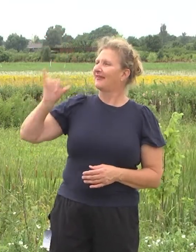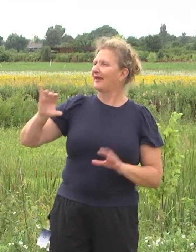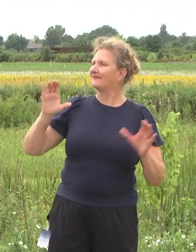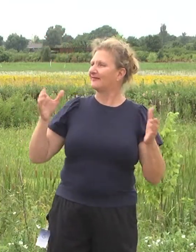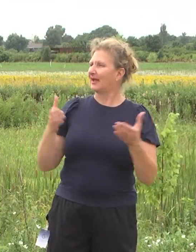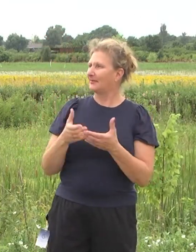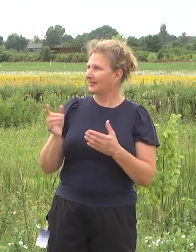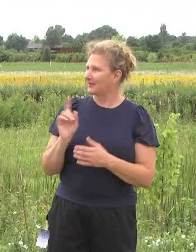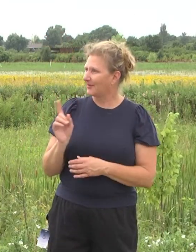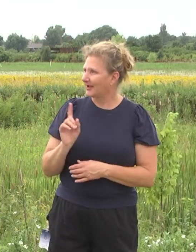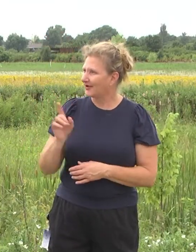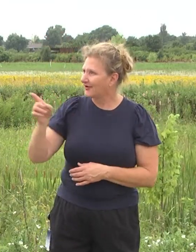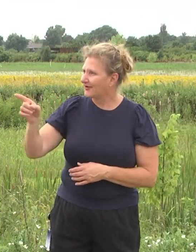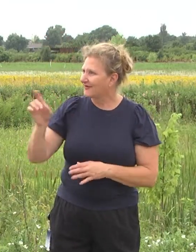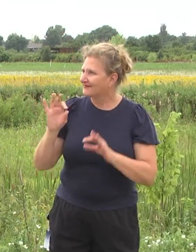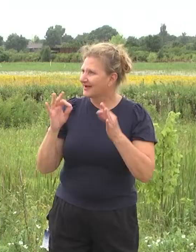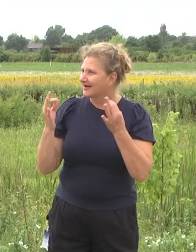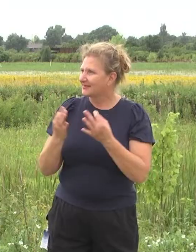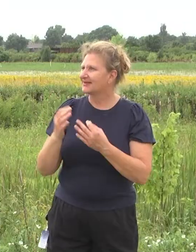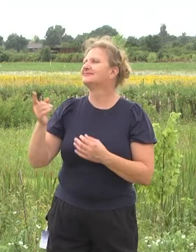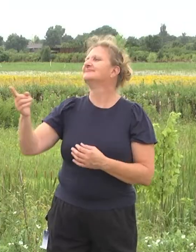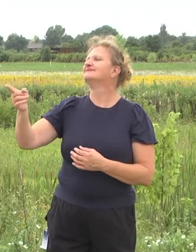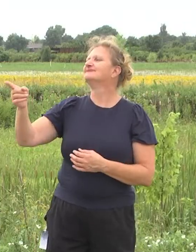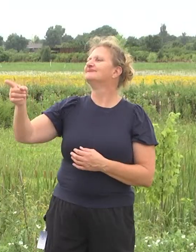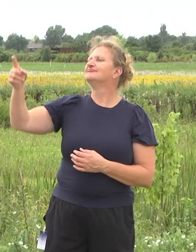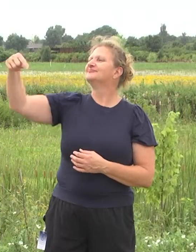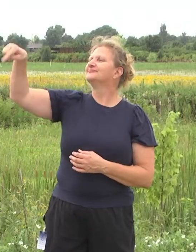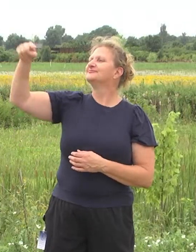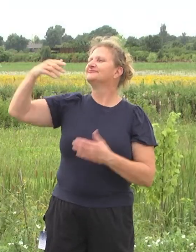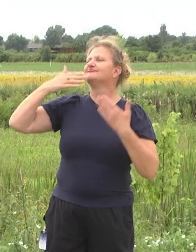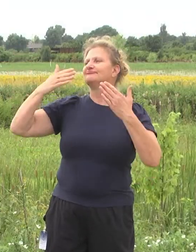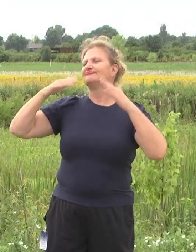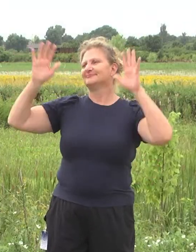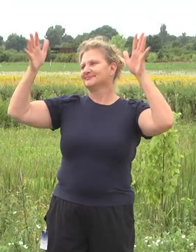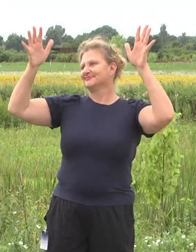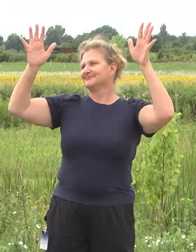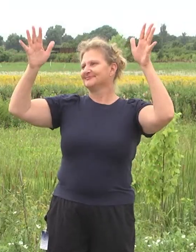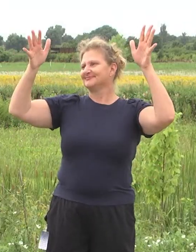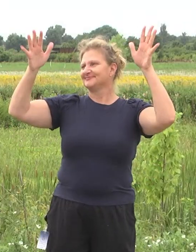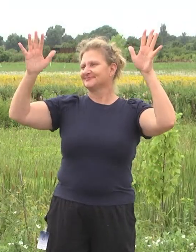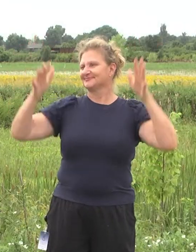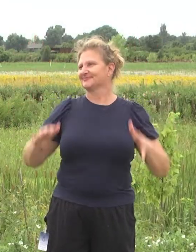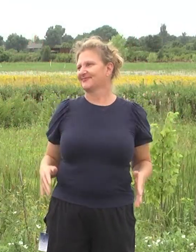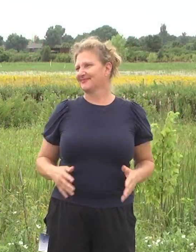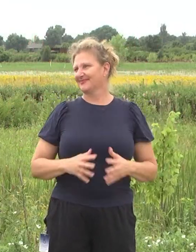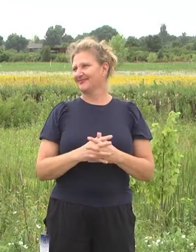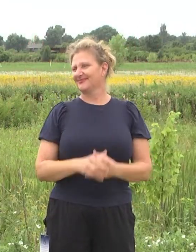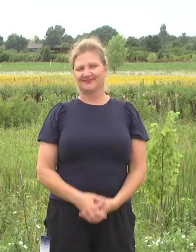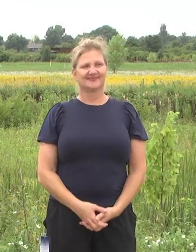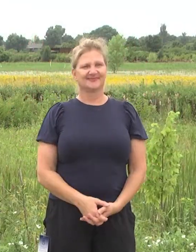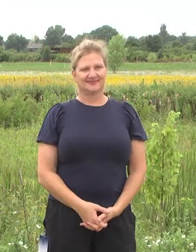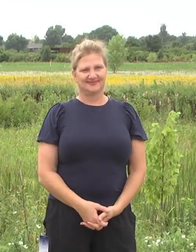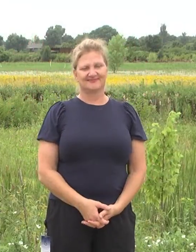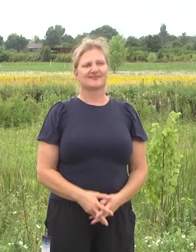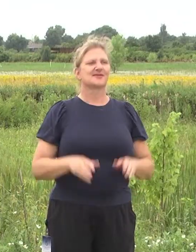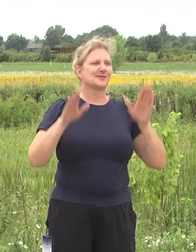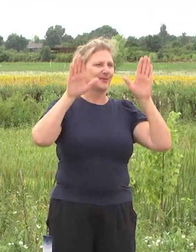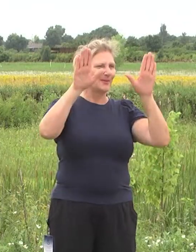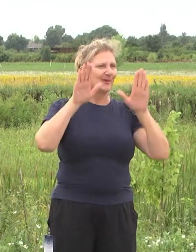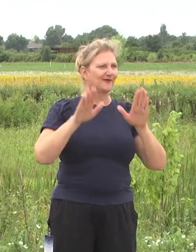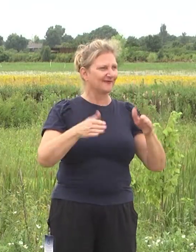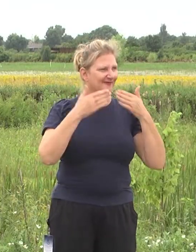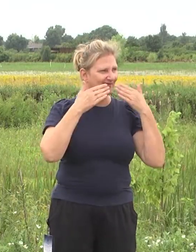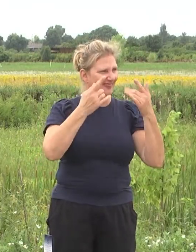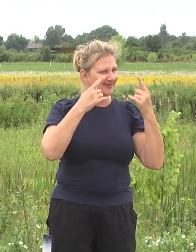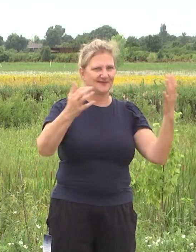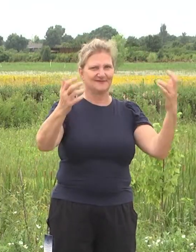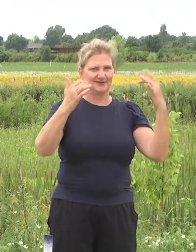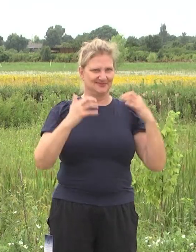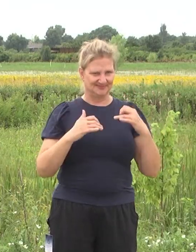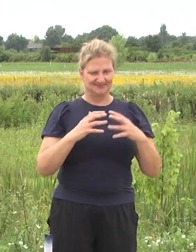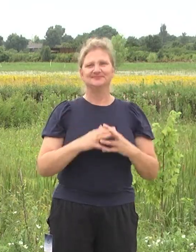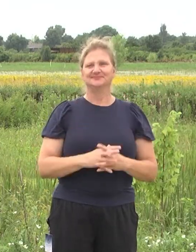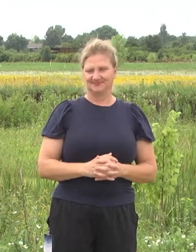dónde se encuentran? [Aplausos] Maravilloso. Gracias por estar aquí. Tendremos